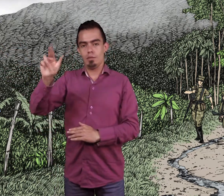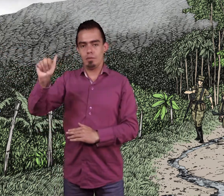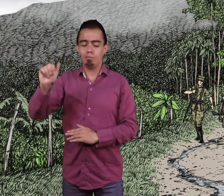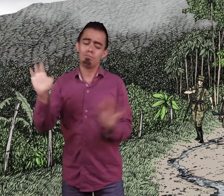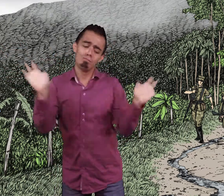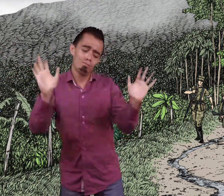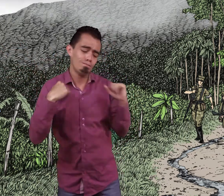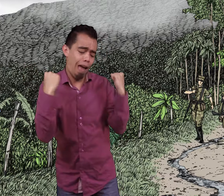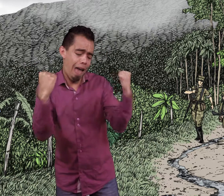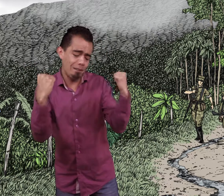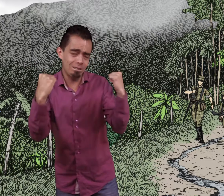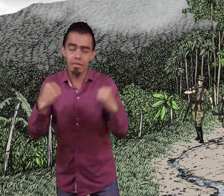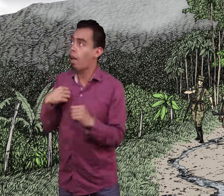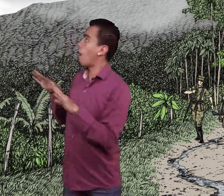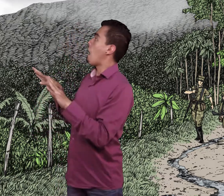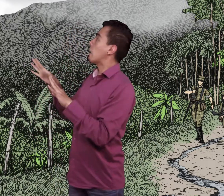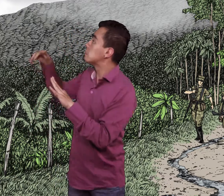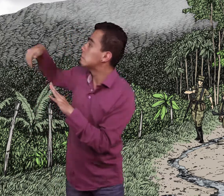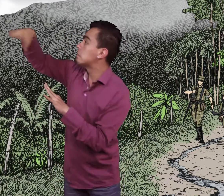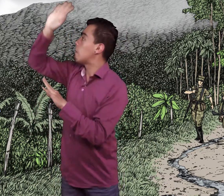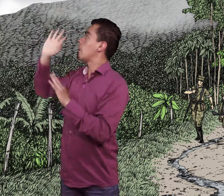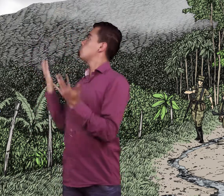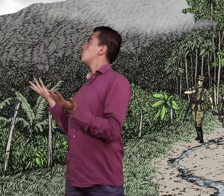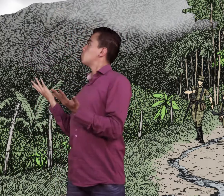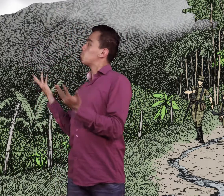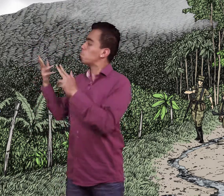Miguel propuso que fuéramos a jugar frente a su casa,